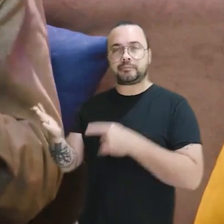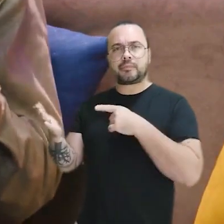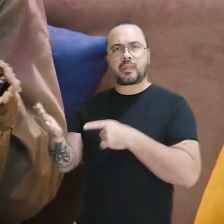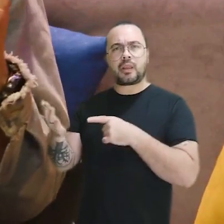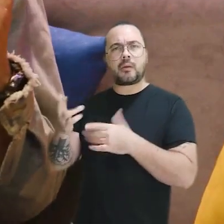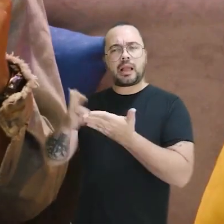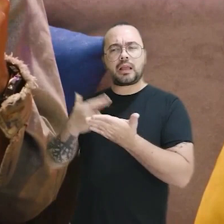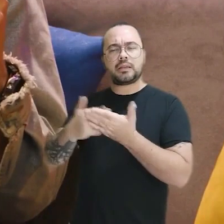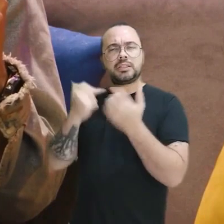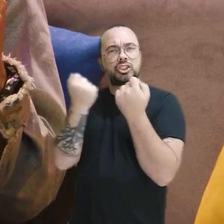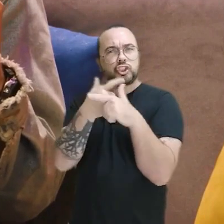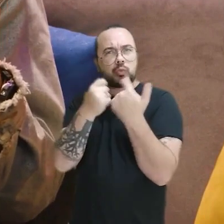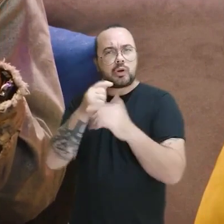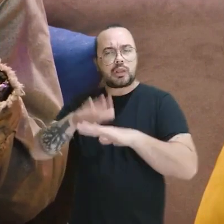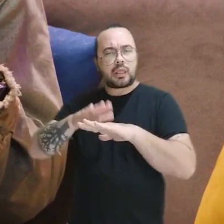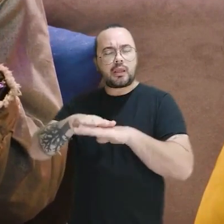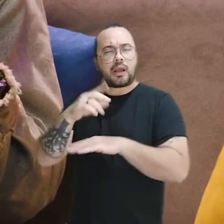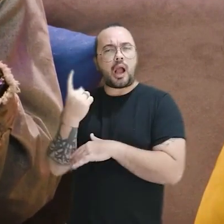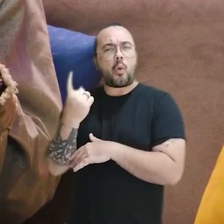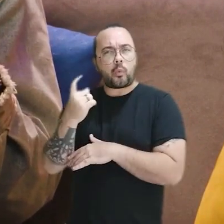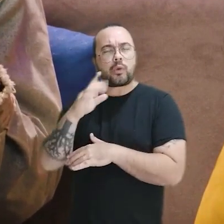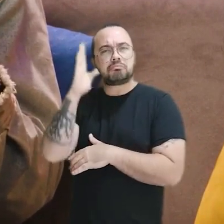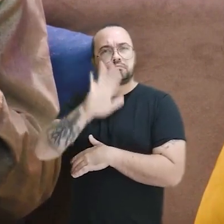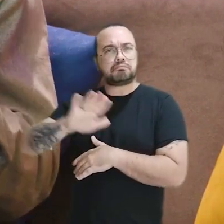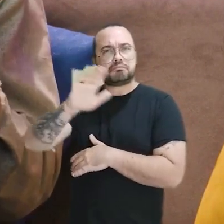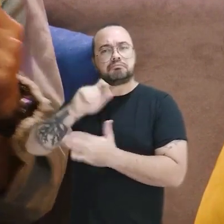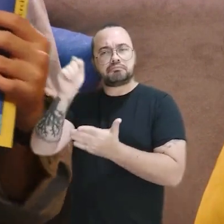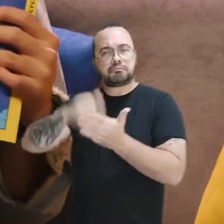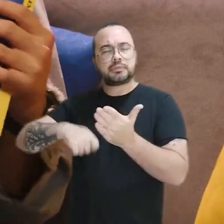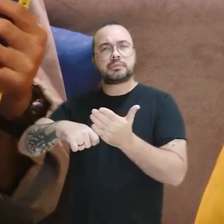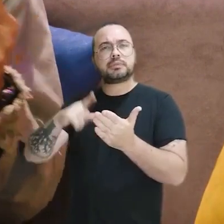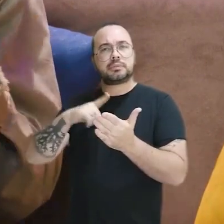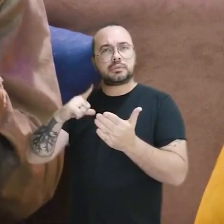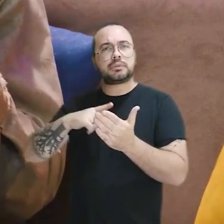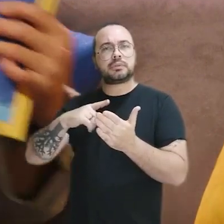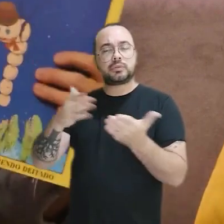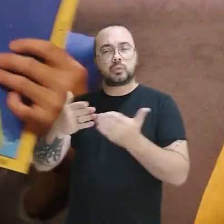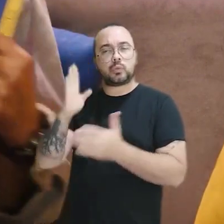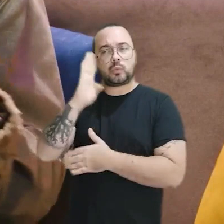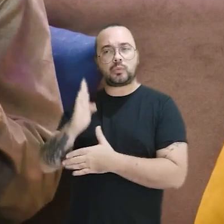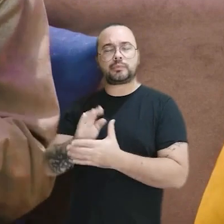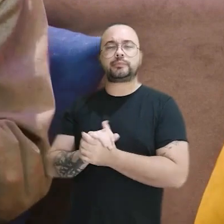que eu acho que é única, acho que a única revista de humor que existe por assinatura em atividade no Brasil, e você pode